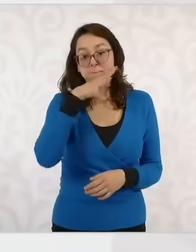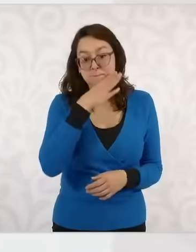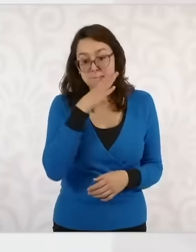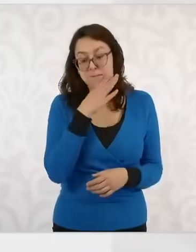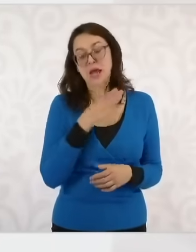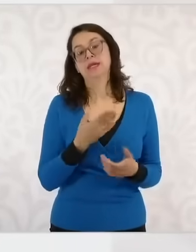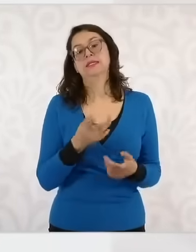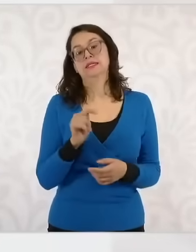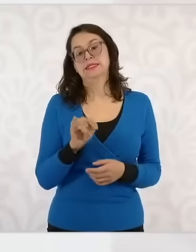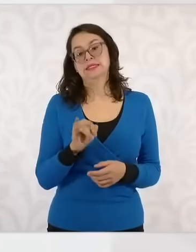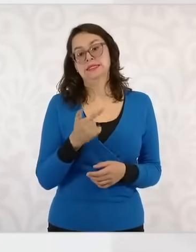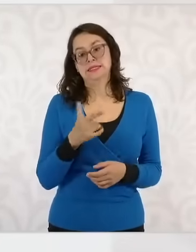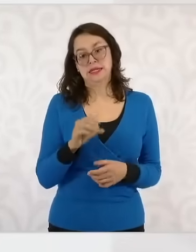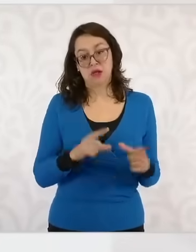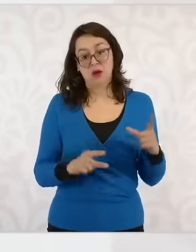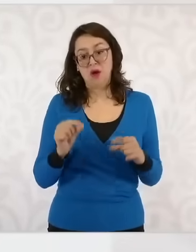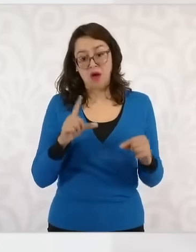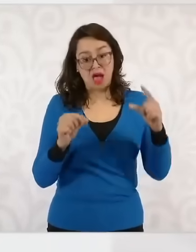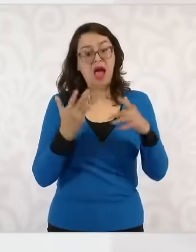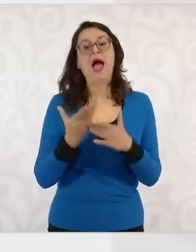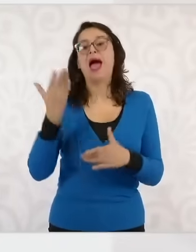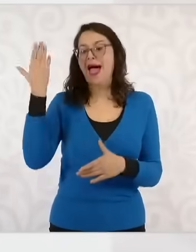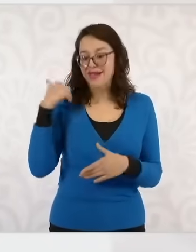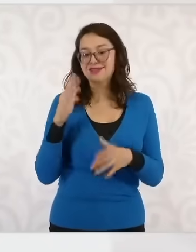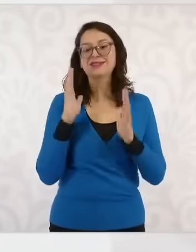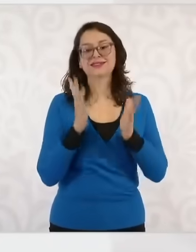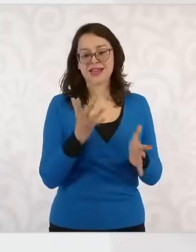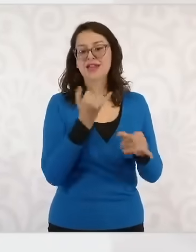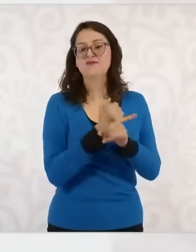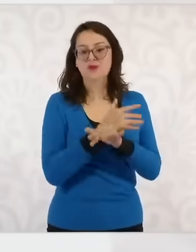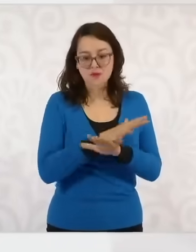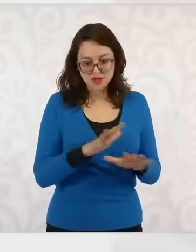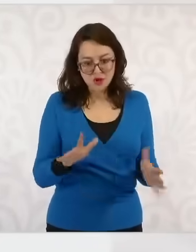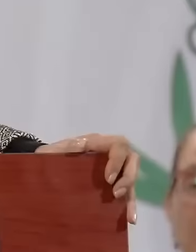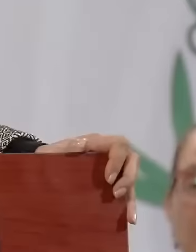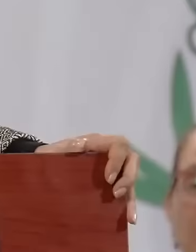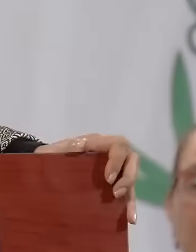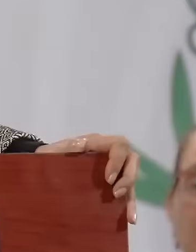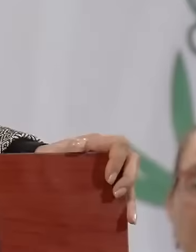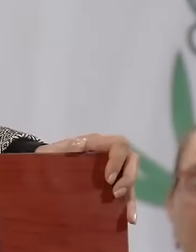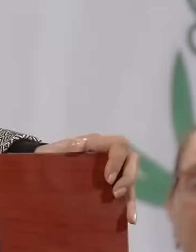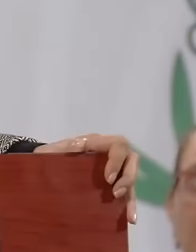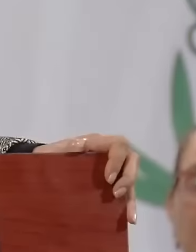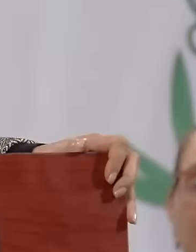que ya se les había informado que se iba a dar un apoyo por el precio tan bajo y al mismo tiempo se